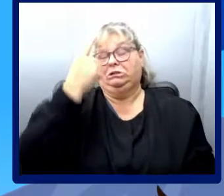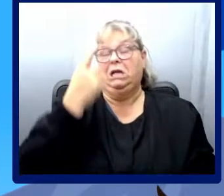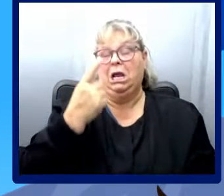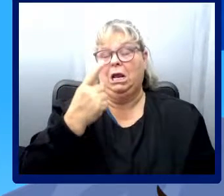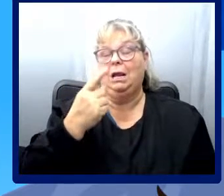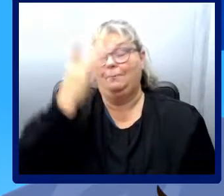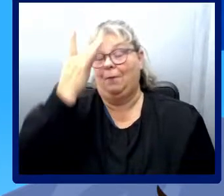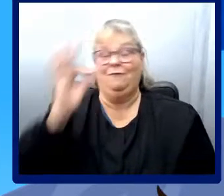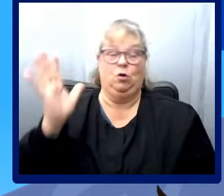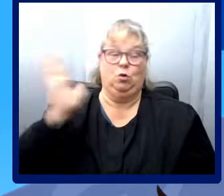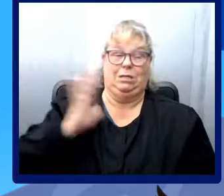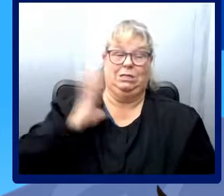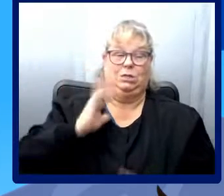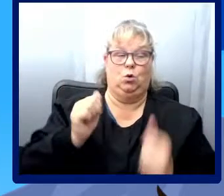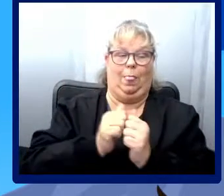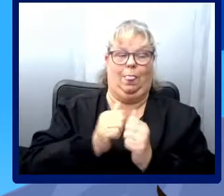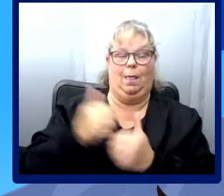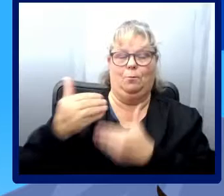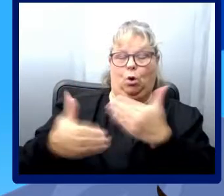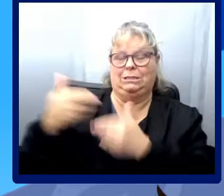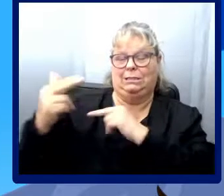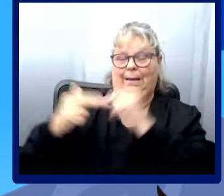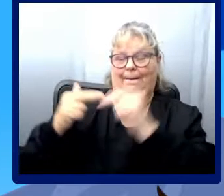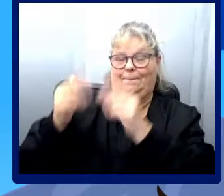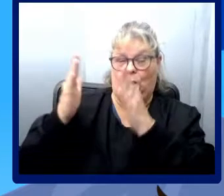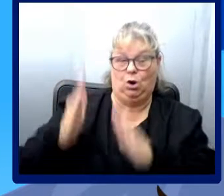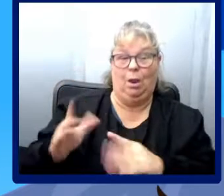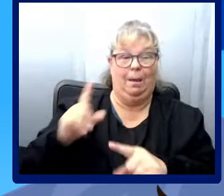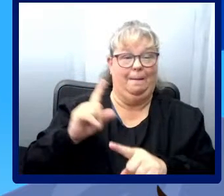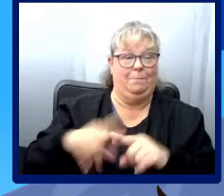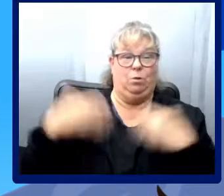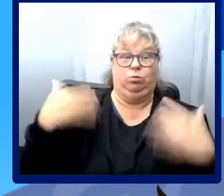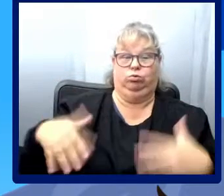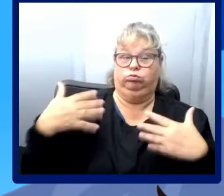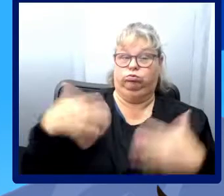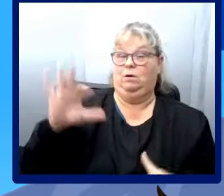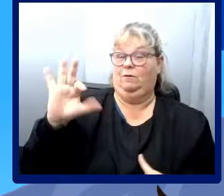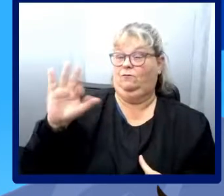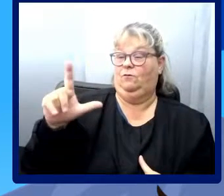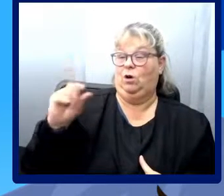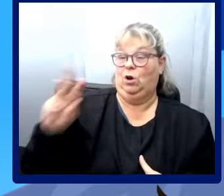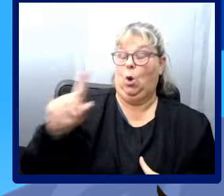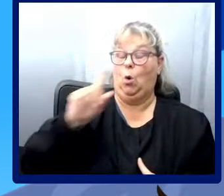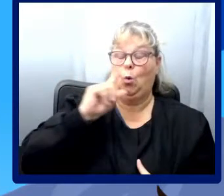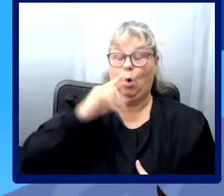Sin embargo, flujo demostró rápidamente flexibilidad superior y potentes capacidades